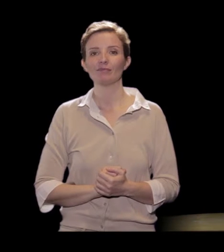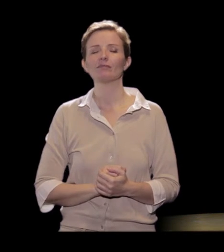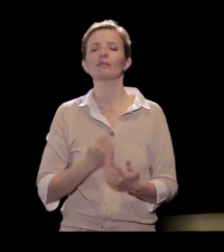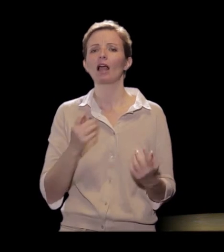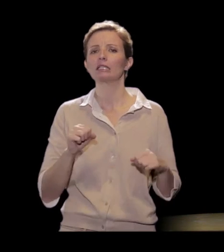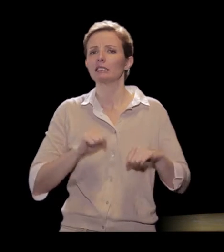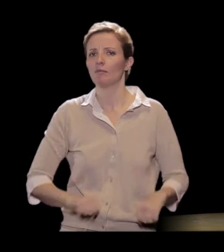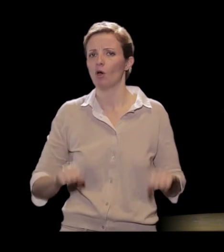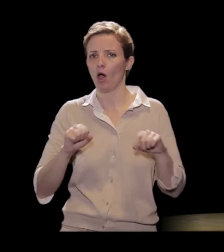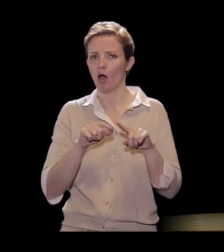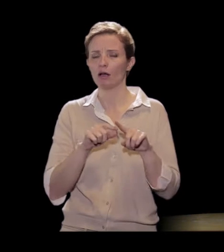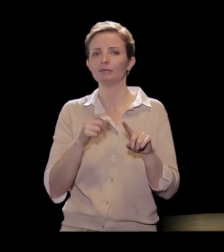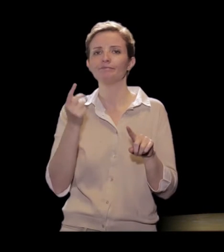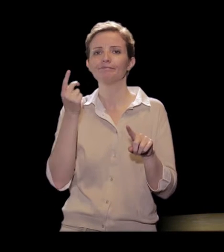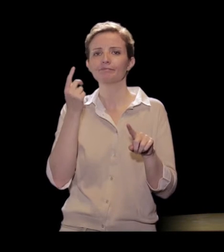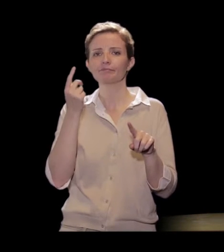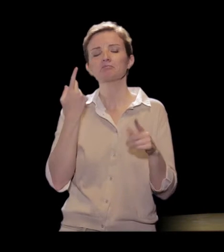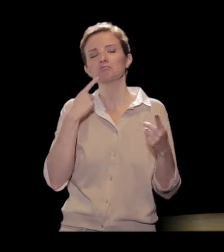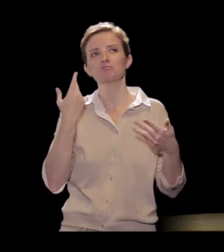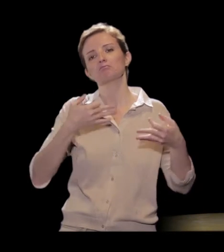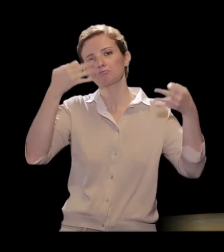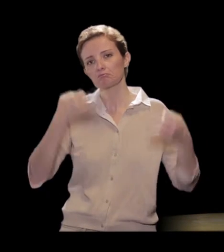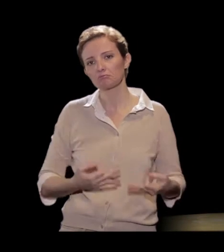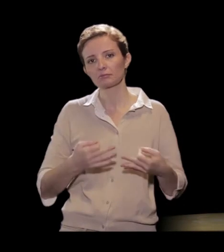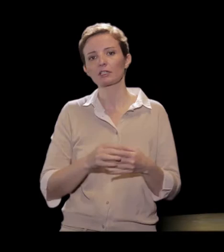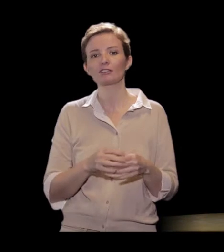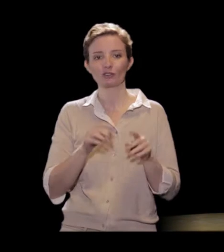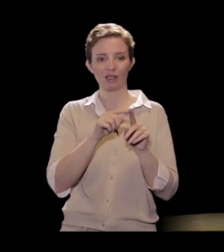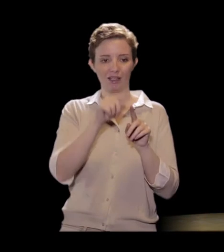è possibile definire quattro angoli retti